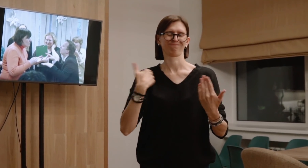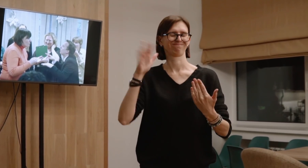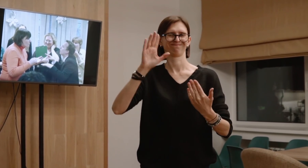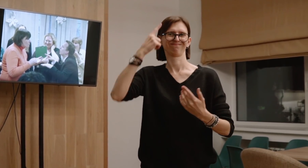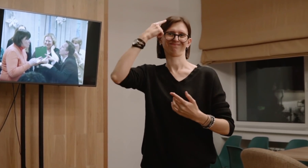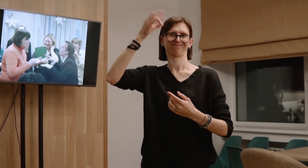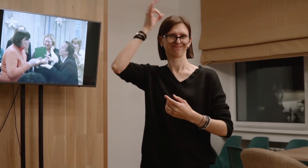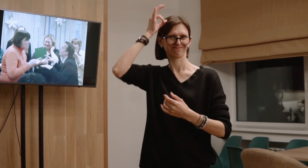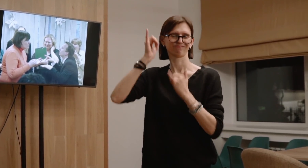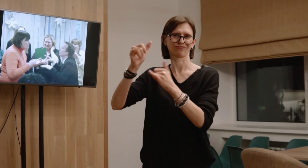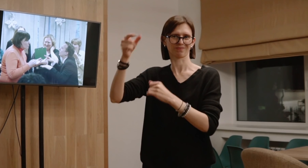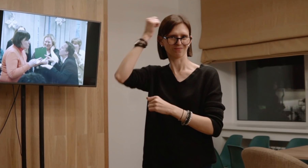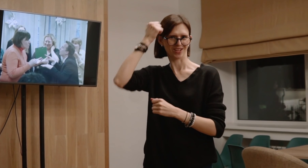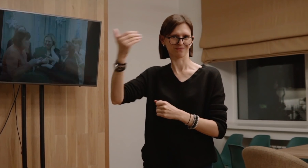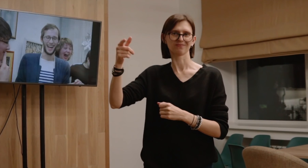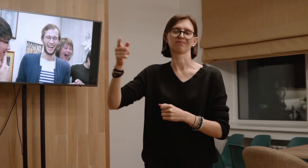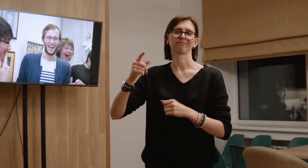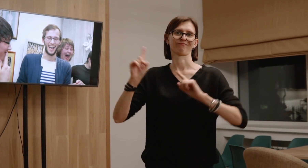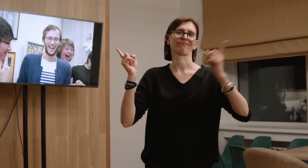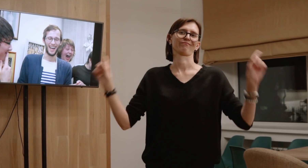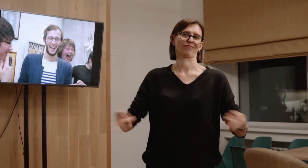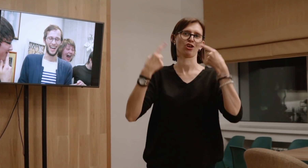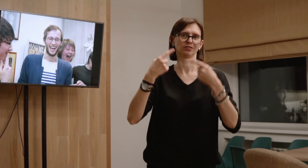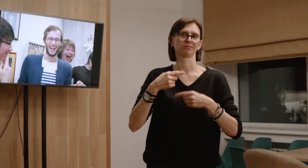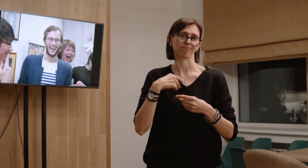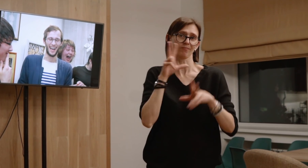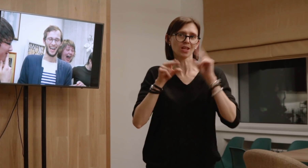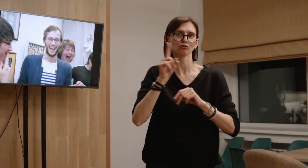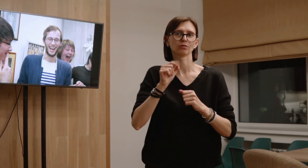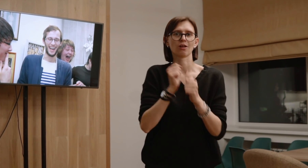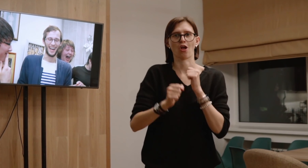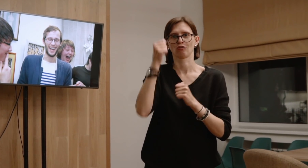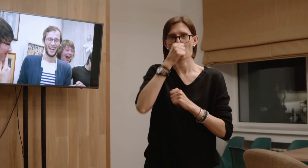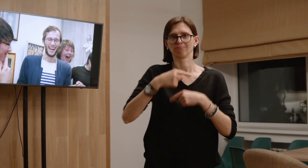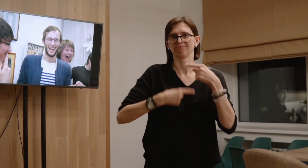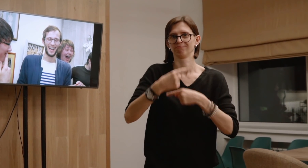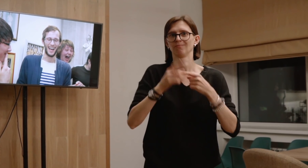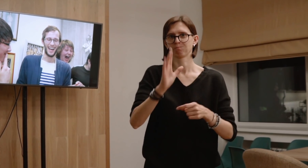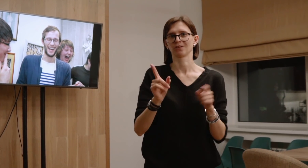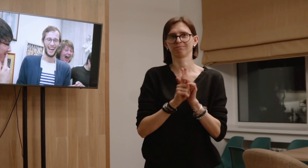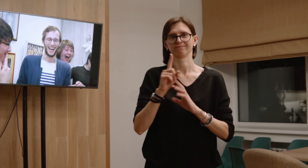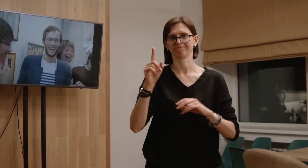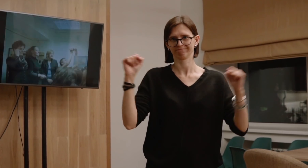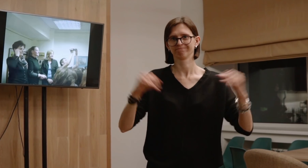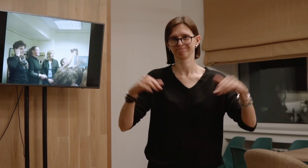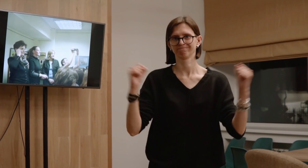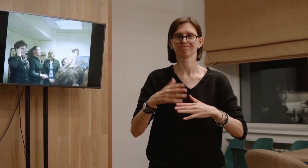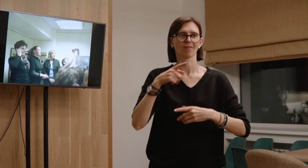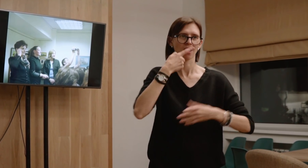Я решила возродить эту традицию, отдав дань памяти Давиденко. Надеюсь, что такие встречи будут проводиться ежегодно,